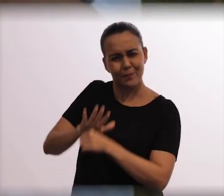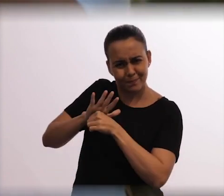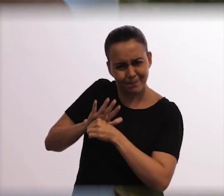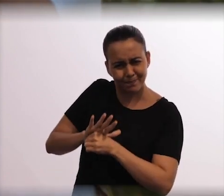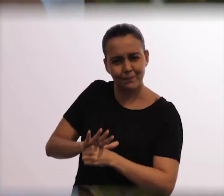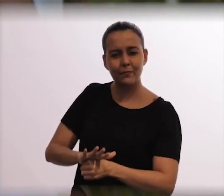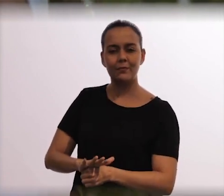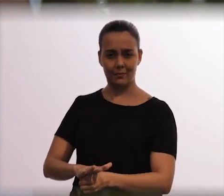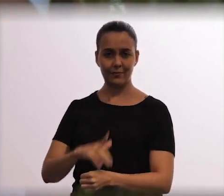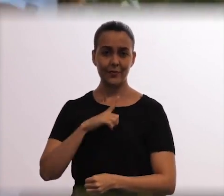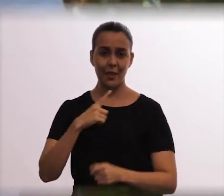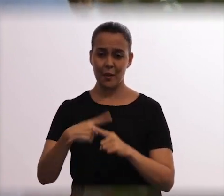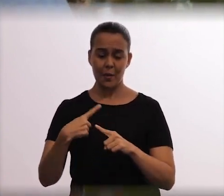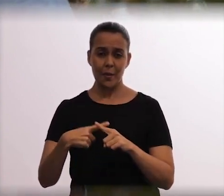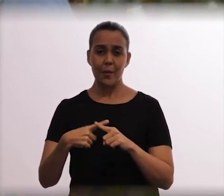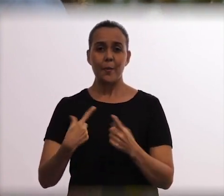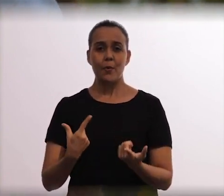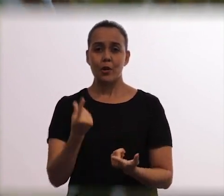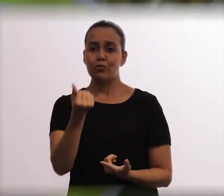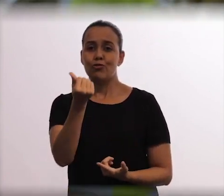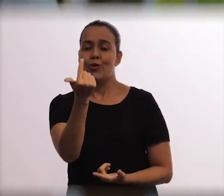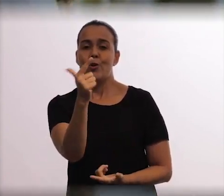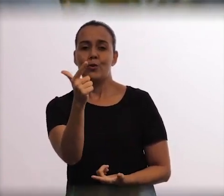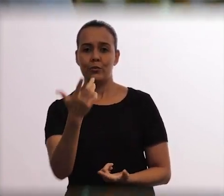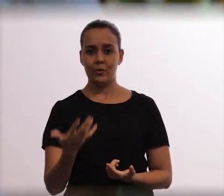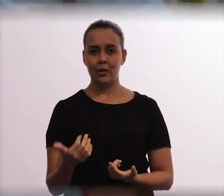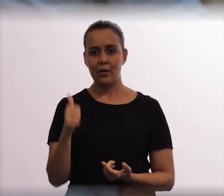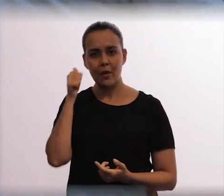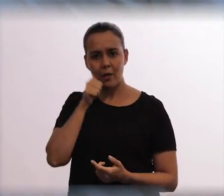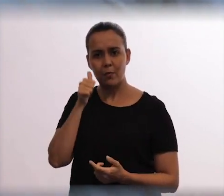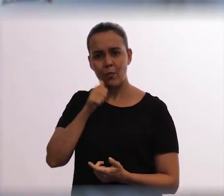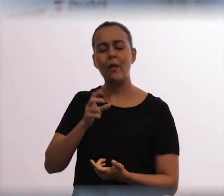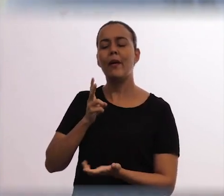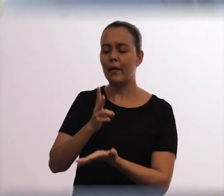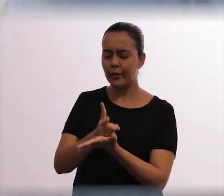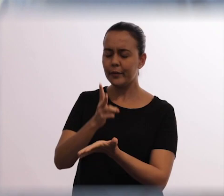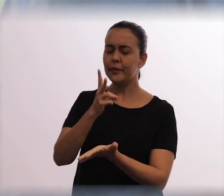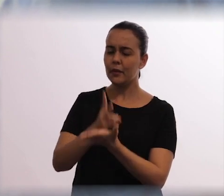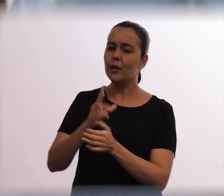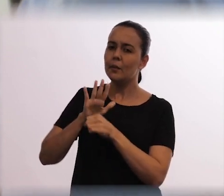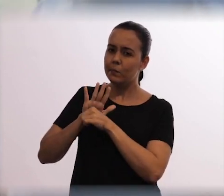as mulheres, elas sofrem muito mais opressões, por conta de um machismo, que é estrutural.